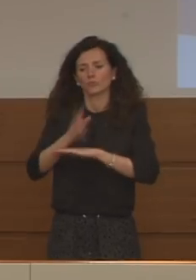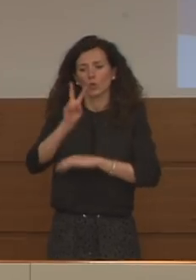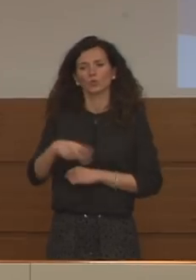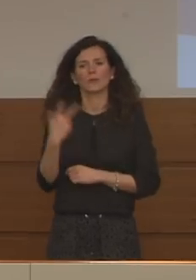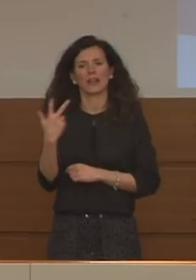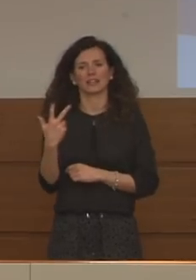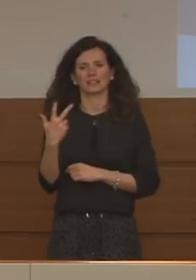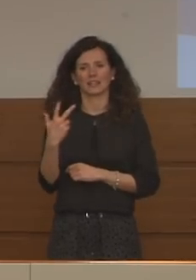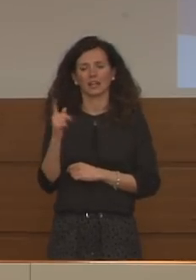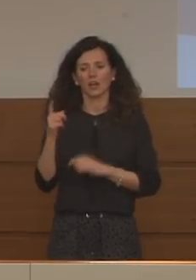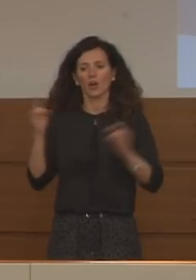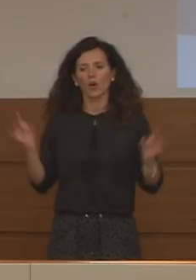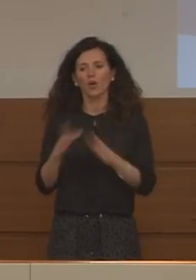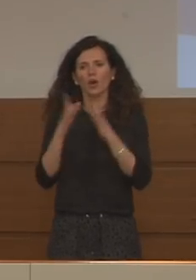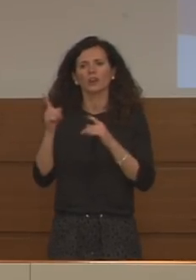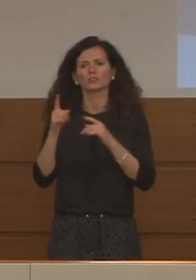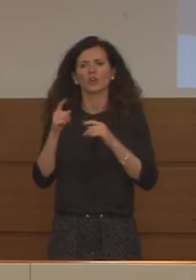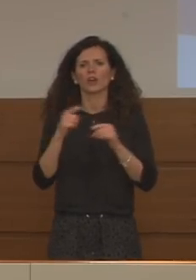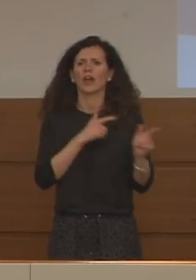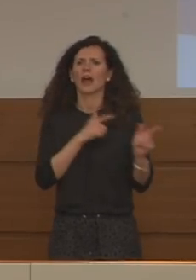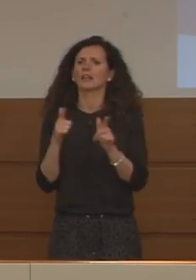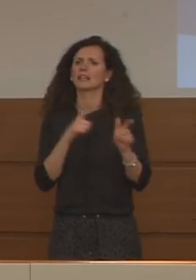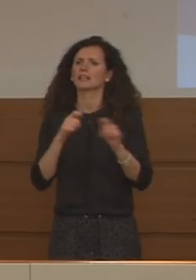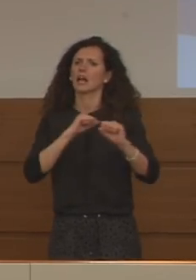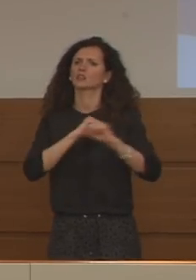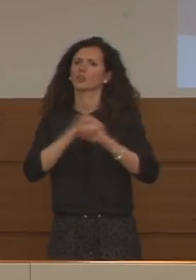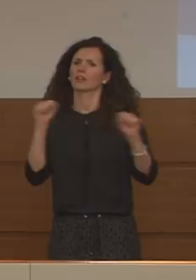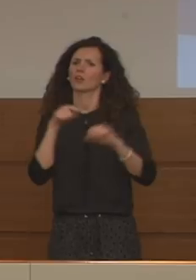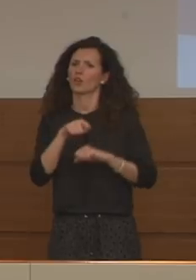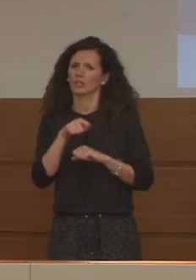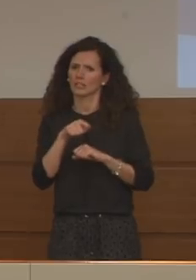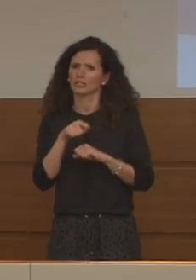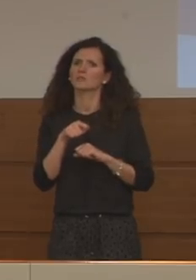dell'attentato terroristico, oppure quando ci sono stati gli incendi